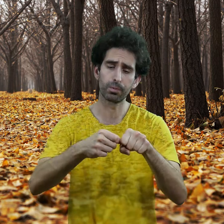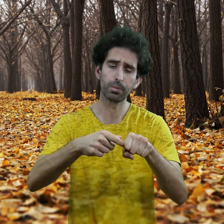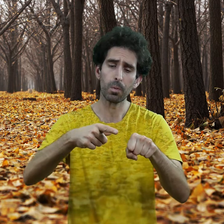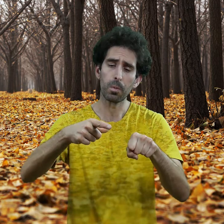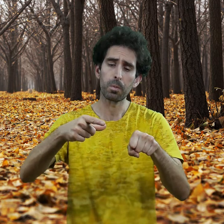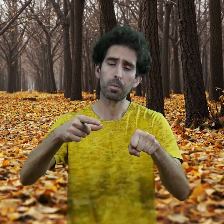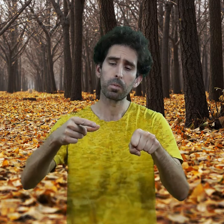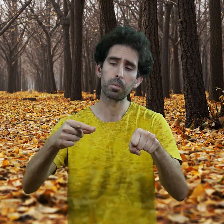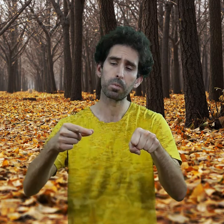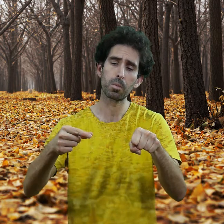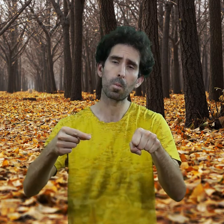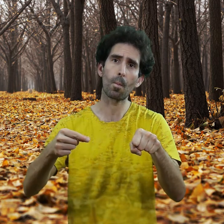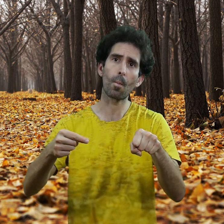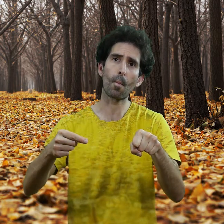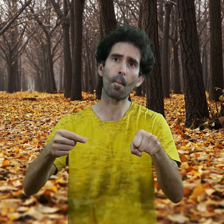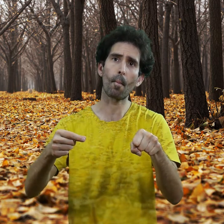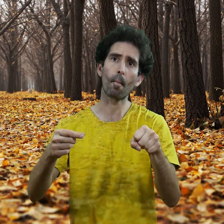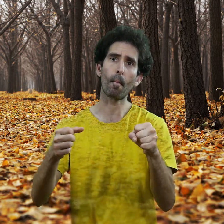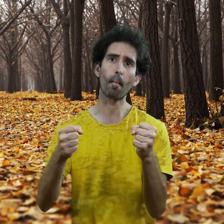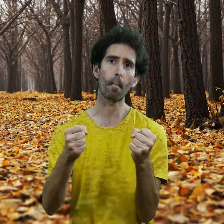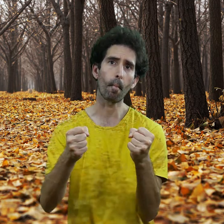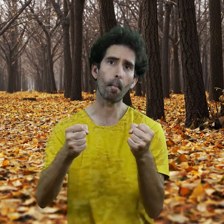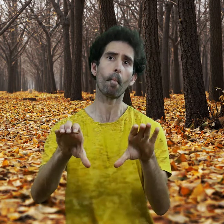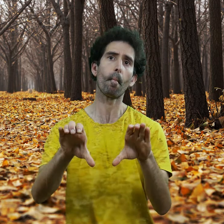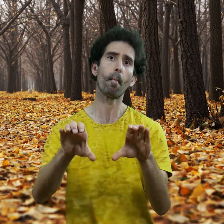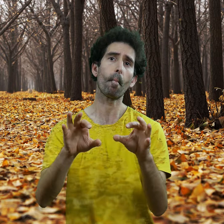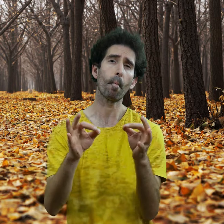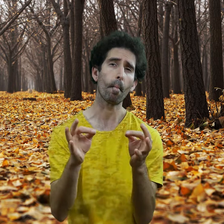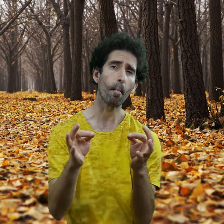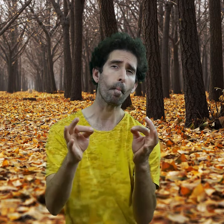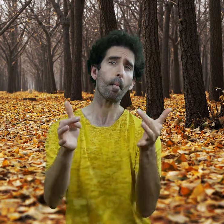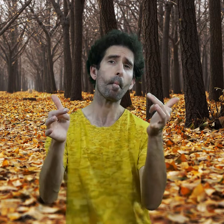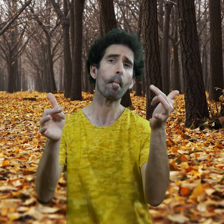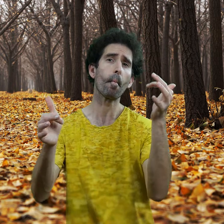Elle devient sèche et se fragilise.